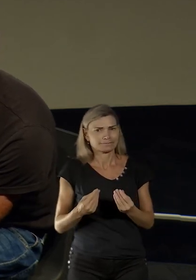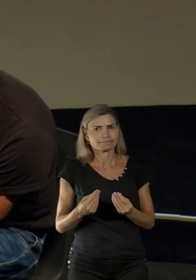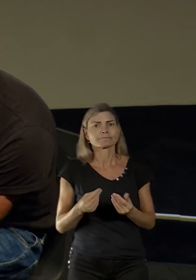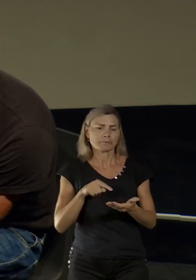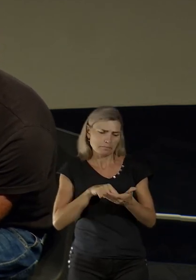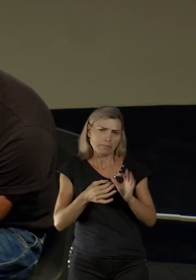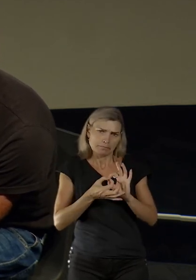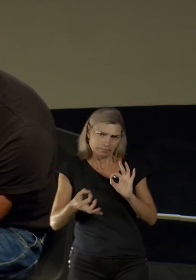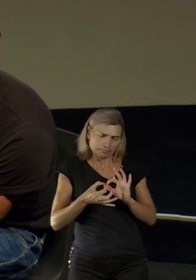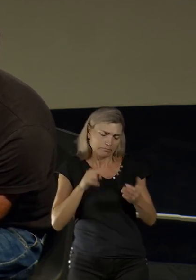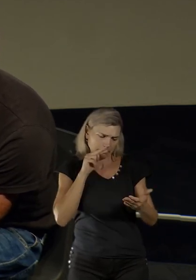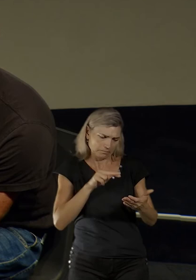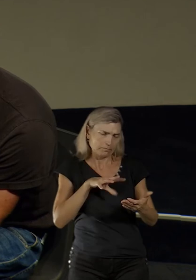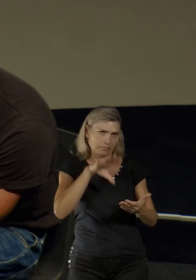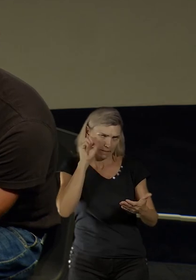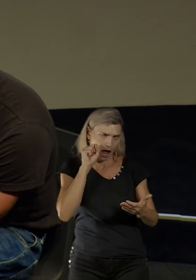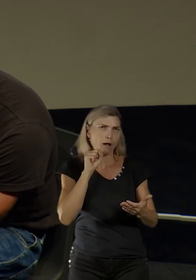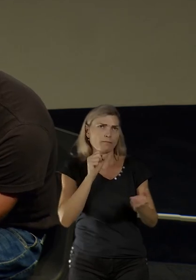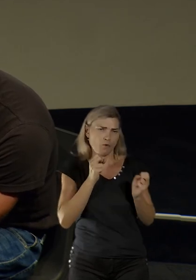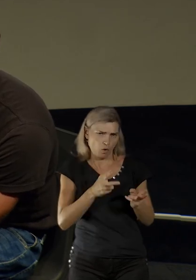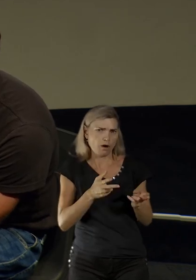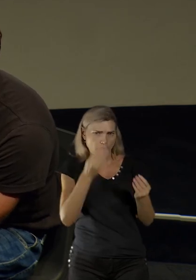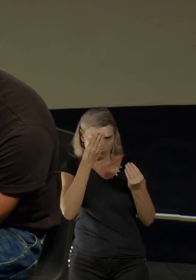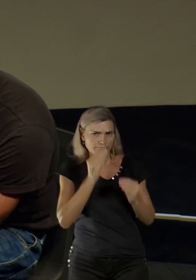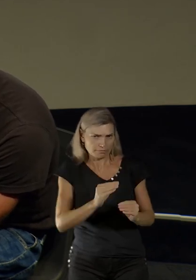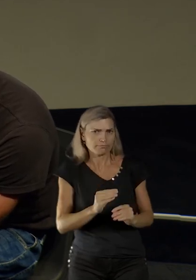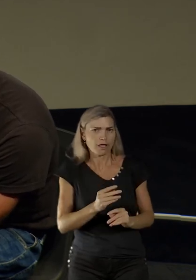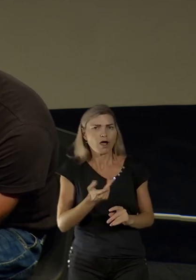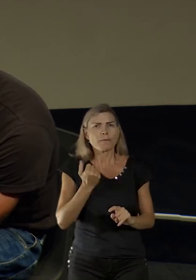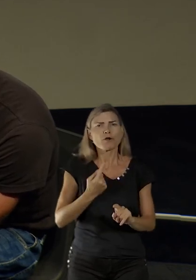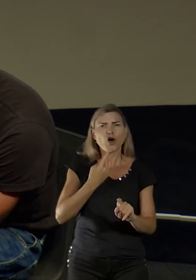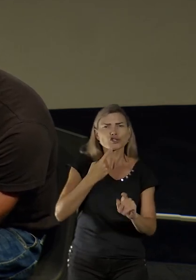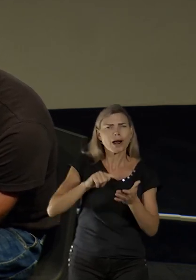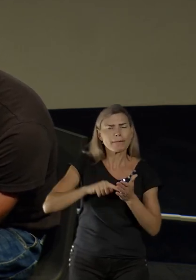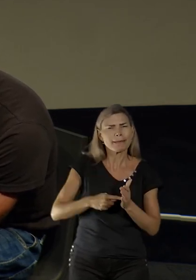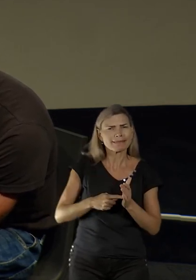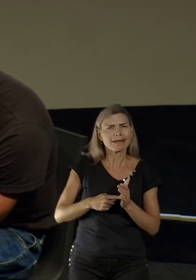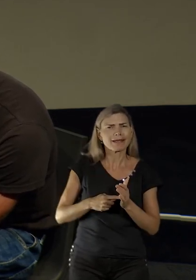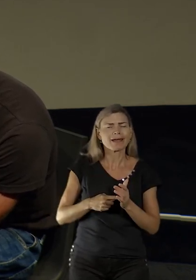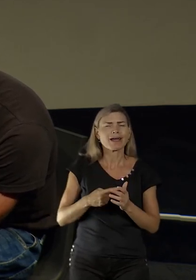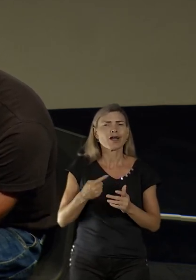A určitě se odkazuje na to, co tady Petr zmiňoval, na Budějovickou, na to širší okolí.